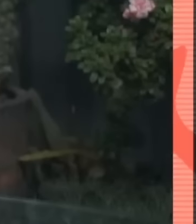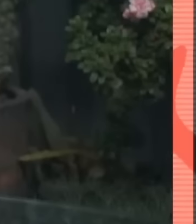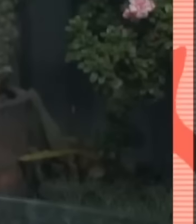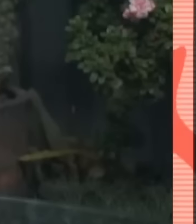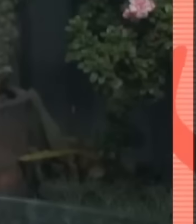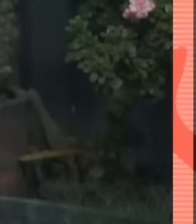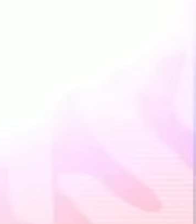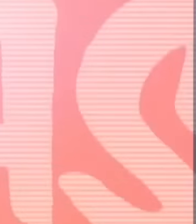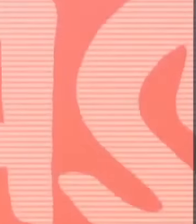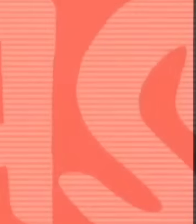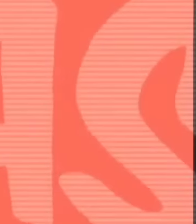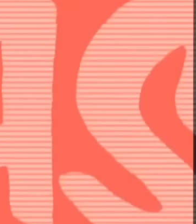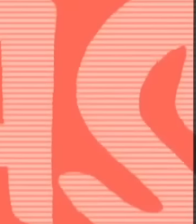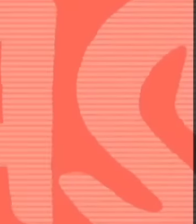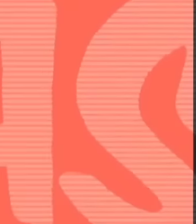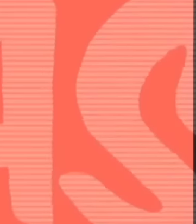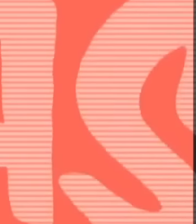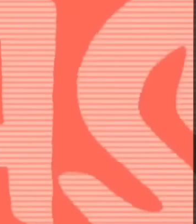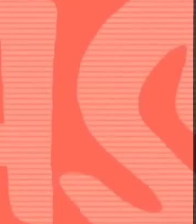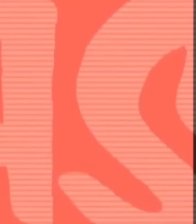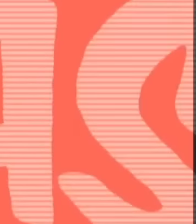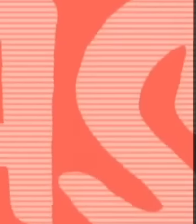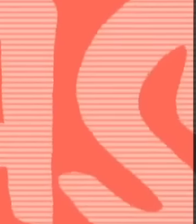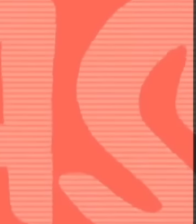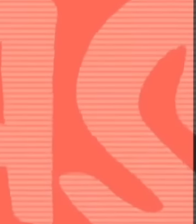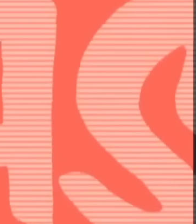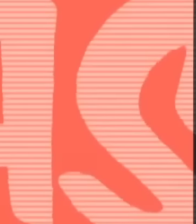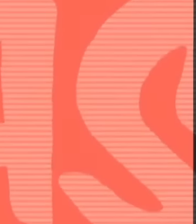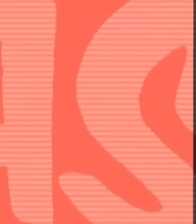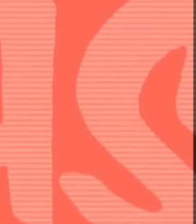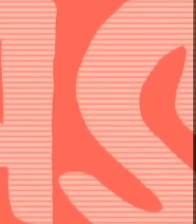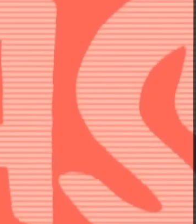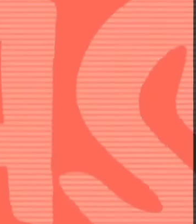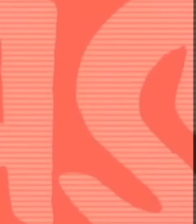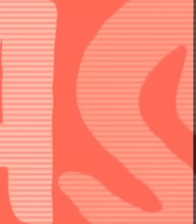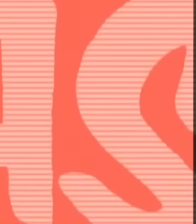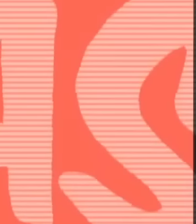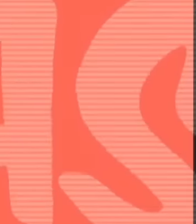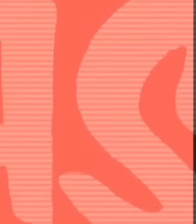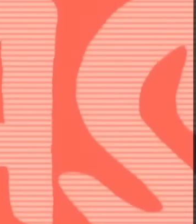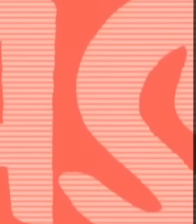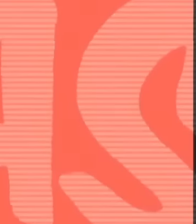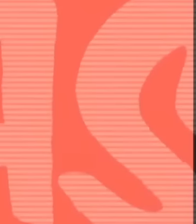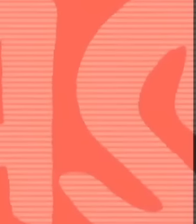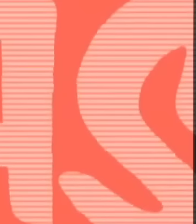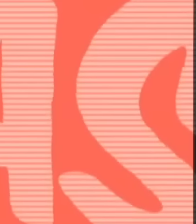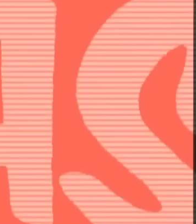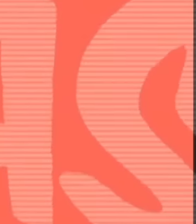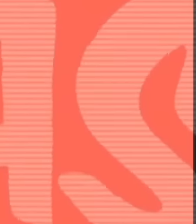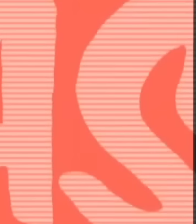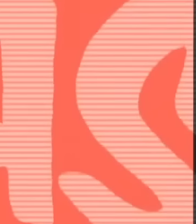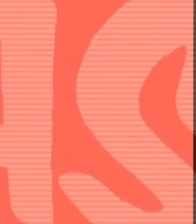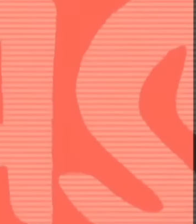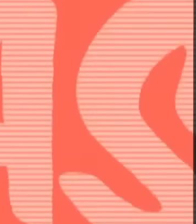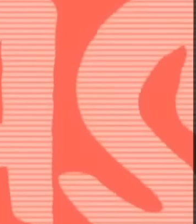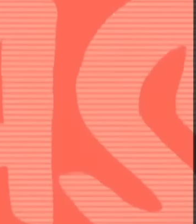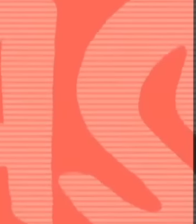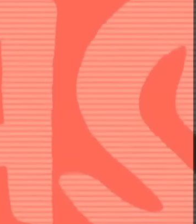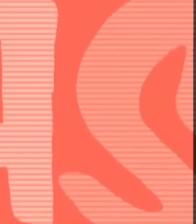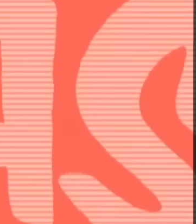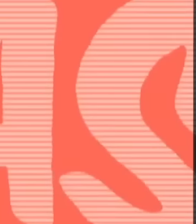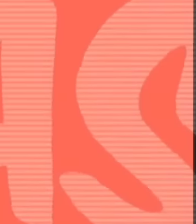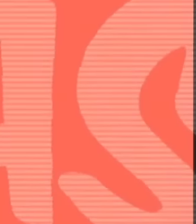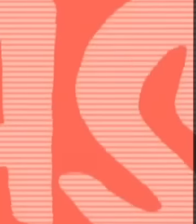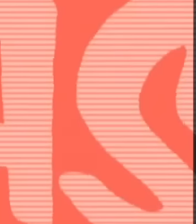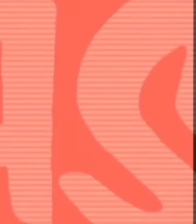abandonaron. Yo acuso del asesinato a de a Carlos Manso a dos asesinos, Andrés Manuel López Obrador